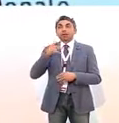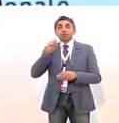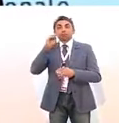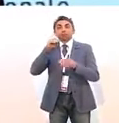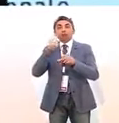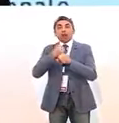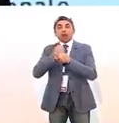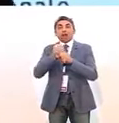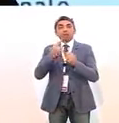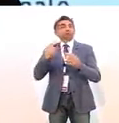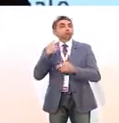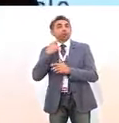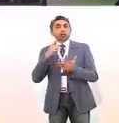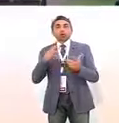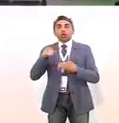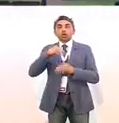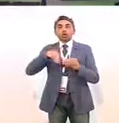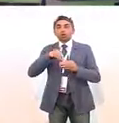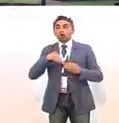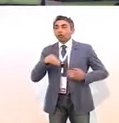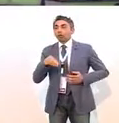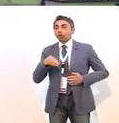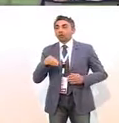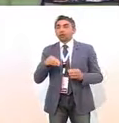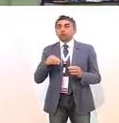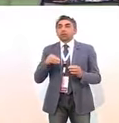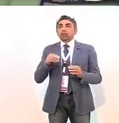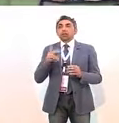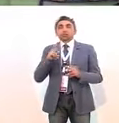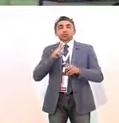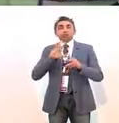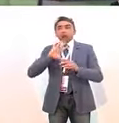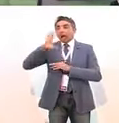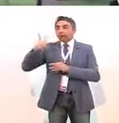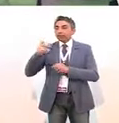battere la testa per ritrovarlo, se tu gli dai un’altra occasione, un’altra possibilità,